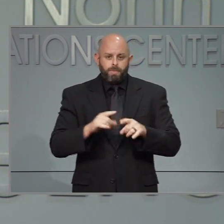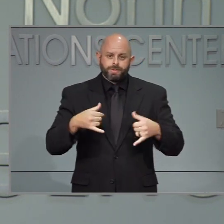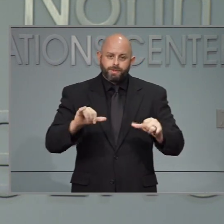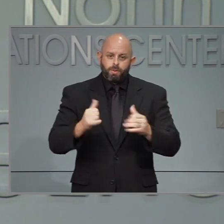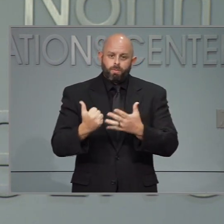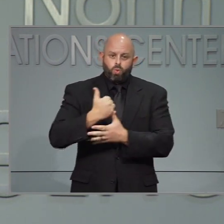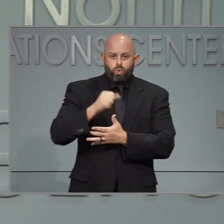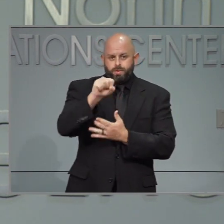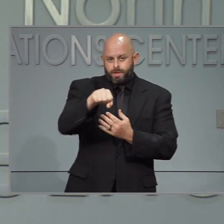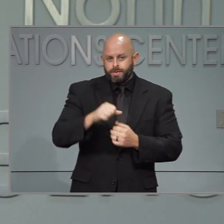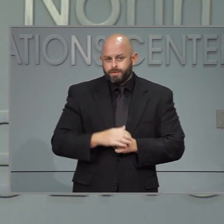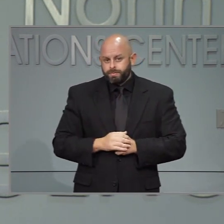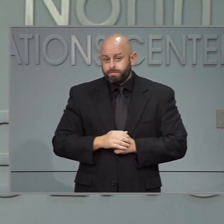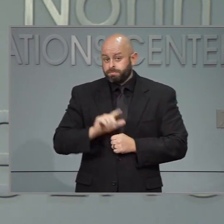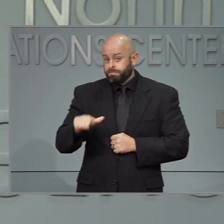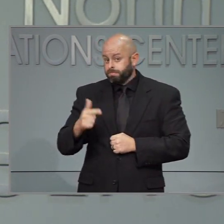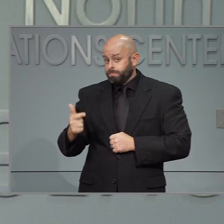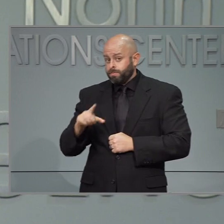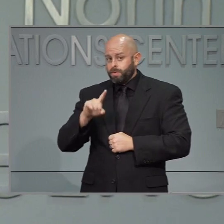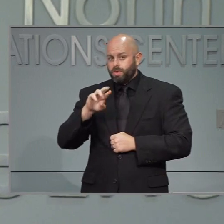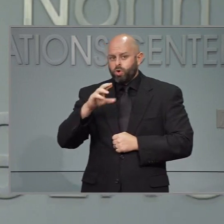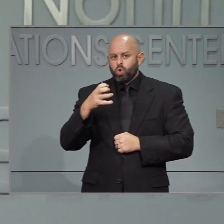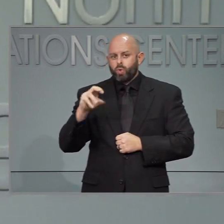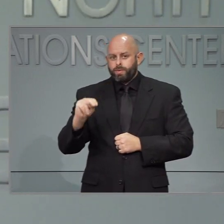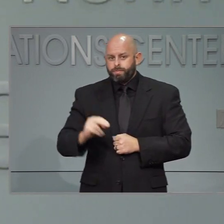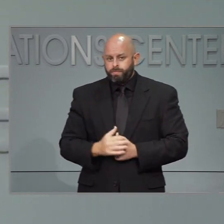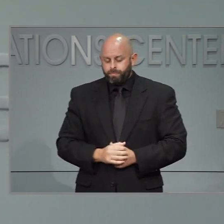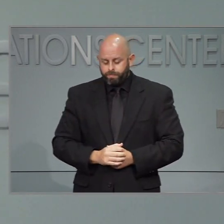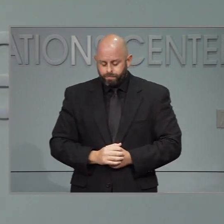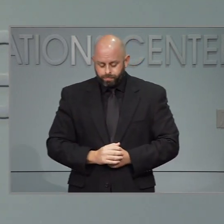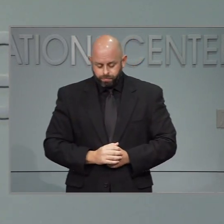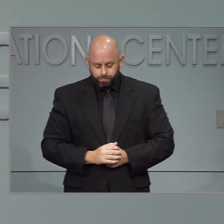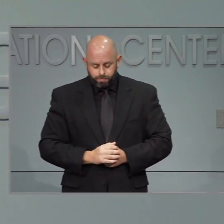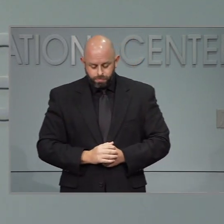continúa siendo la educación, algo importante para nosotros.